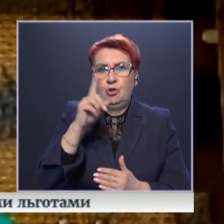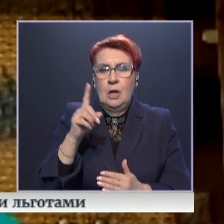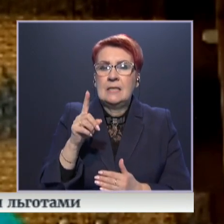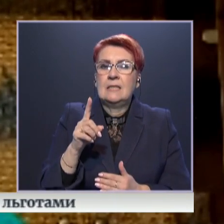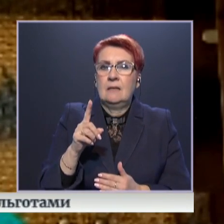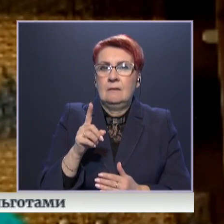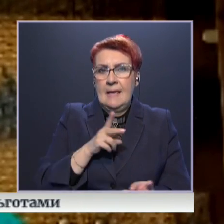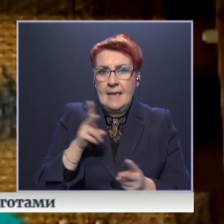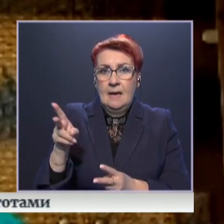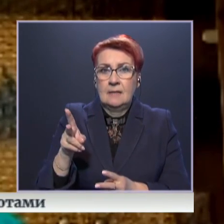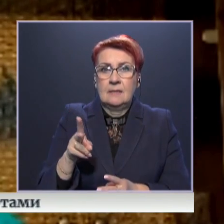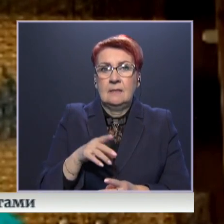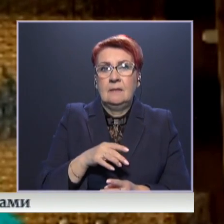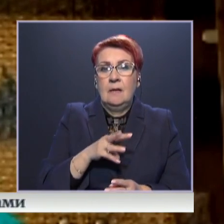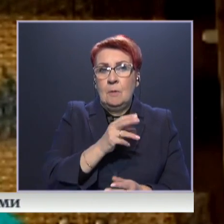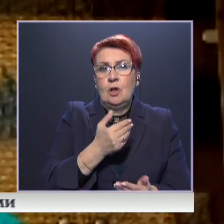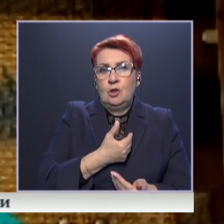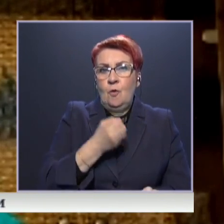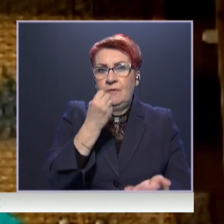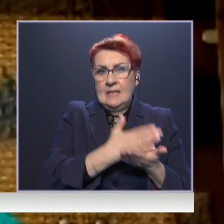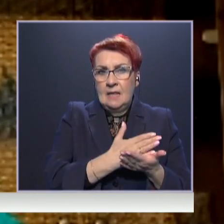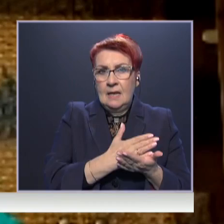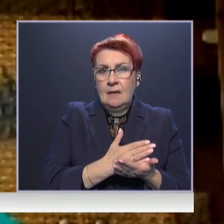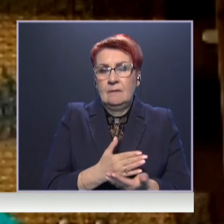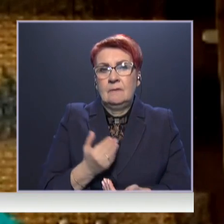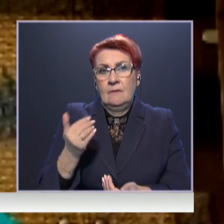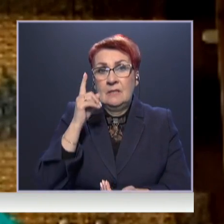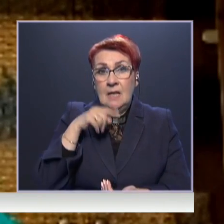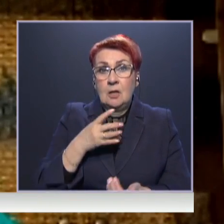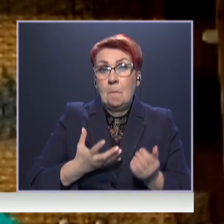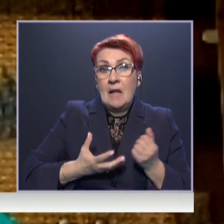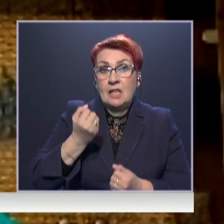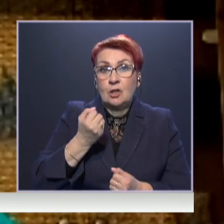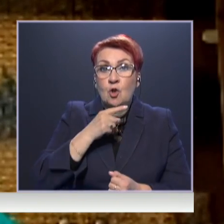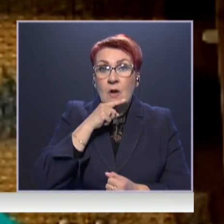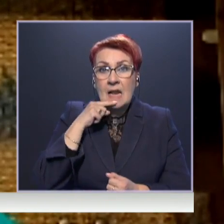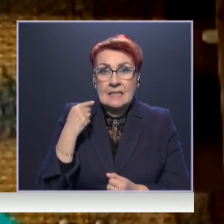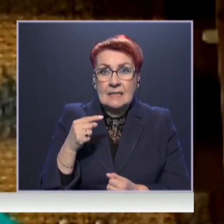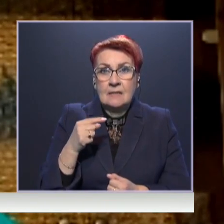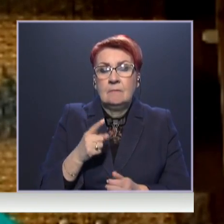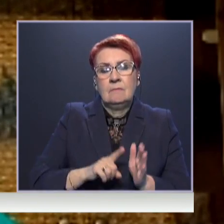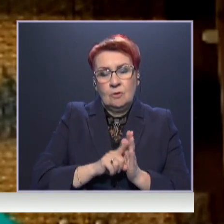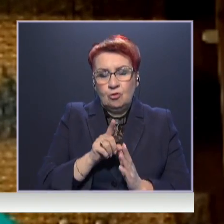И как-то вот знаете поддержку России стала ездить в Иерусалим